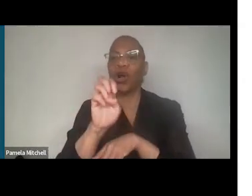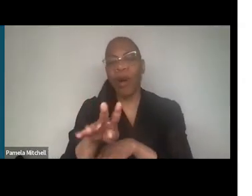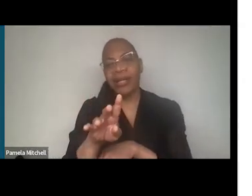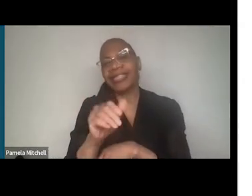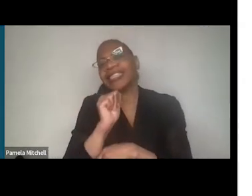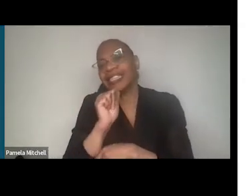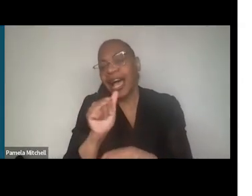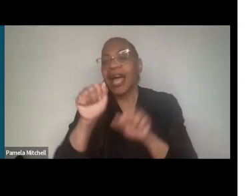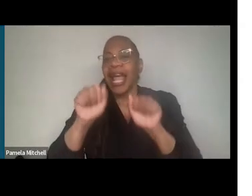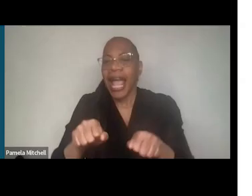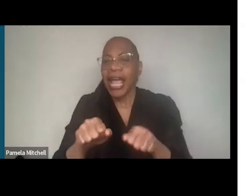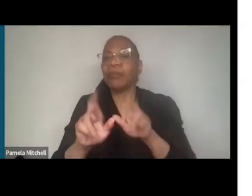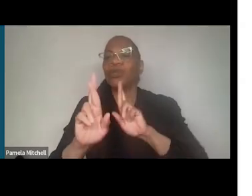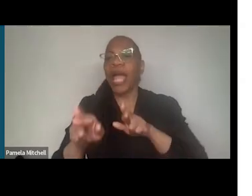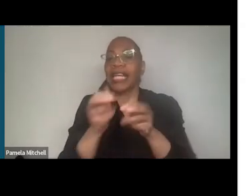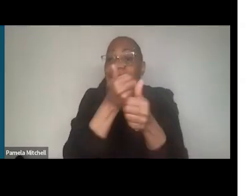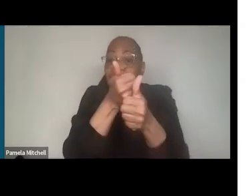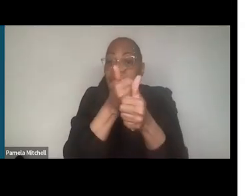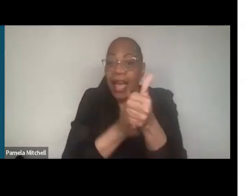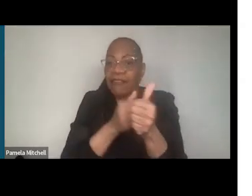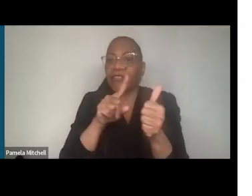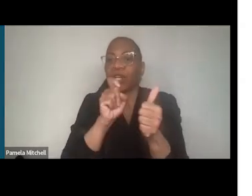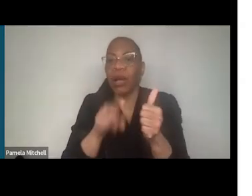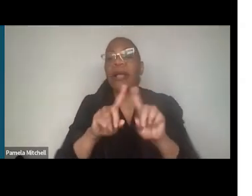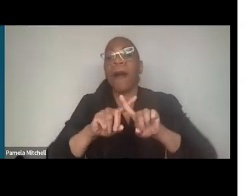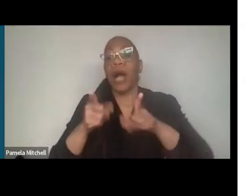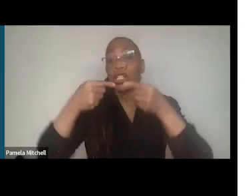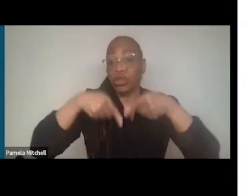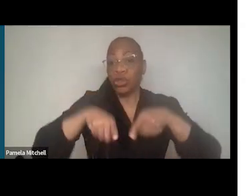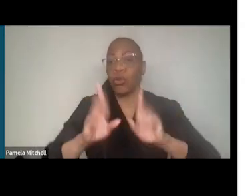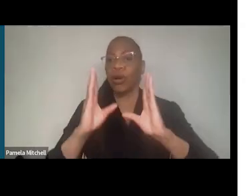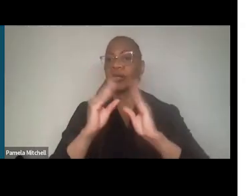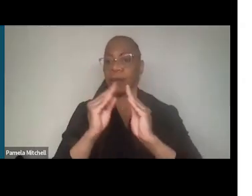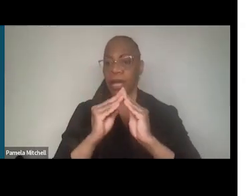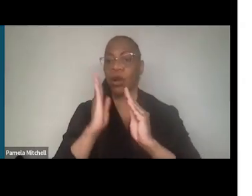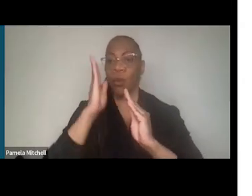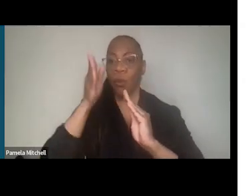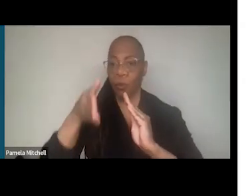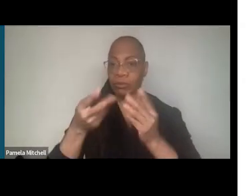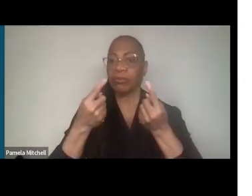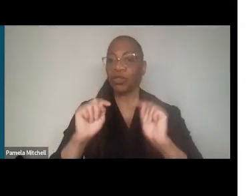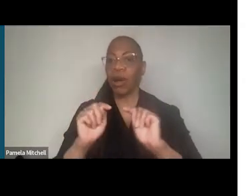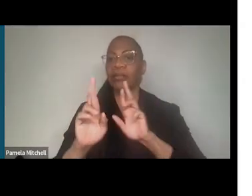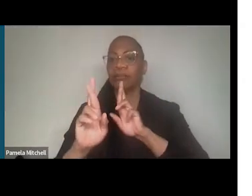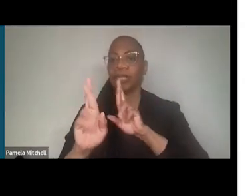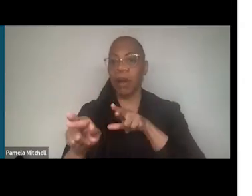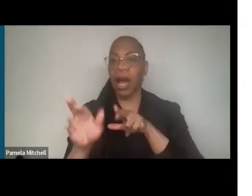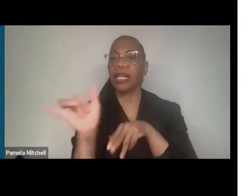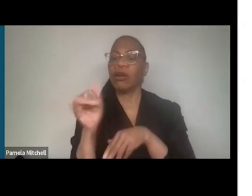pero nuevamente, responderemos algunas preguntas a lo largo de la duración del seminario web, y tendrán la oportunidad